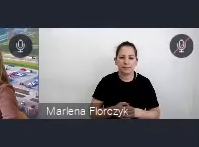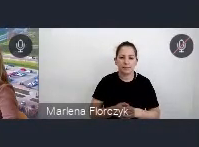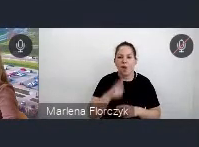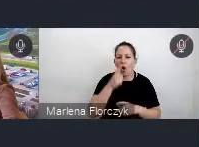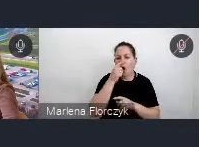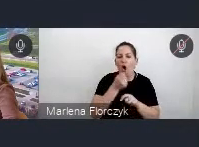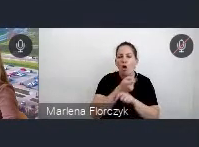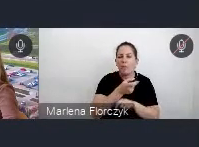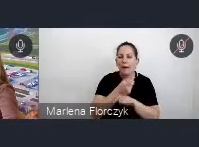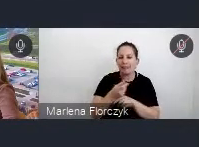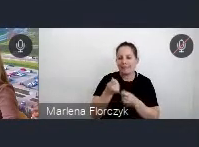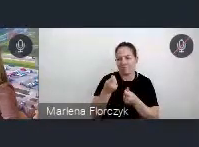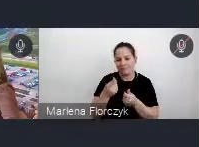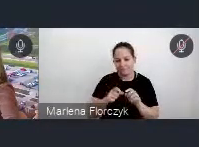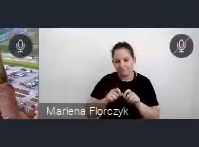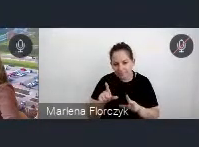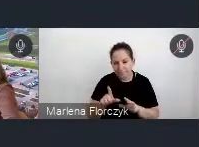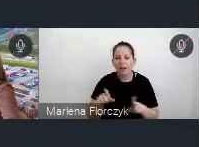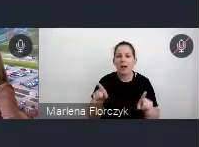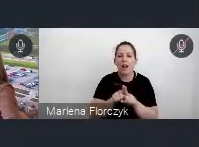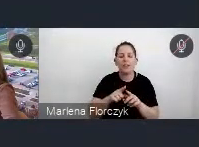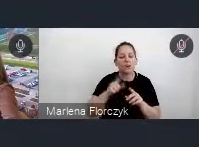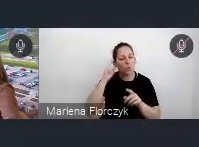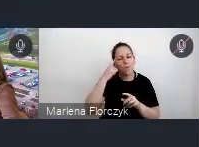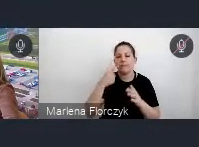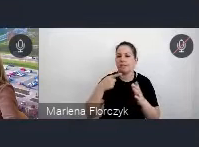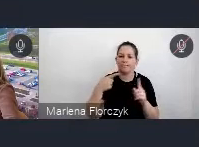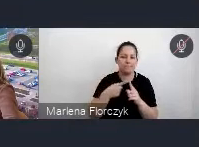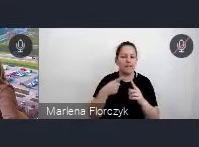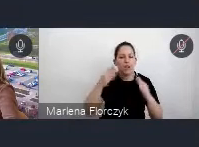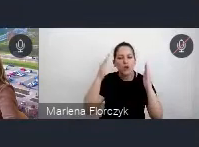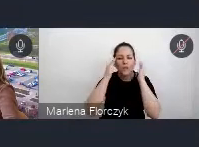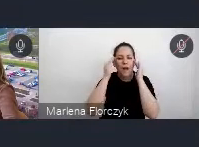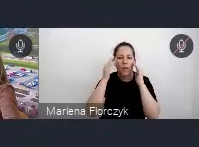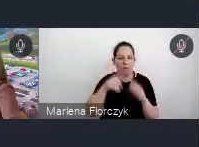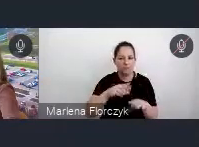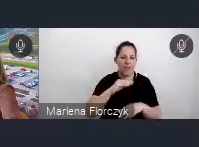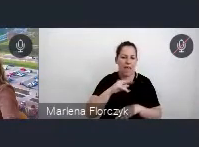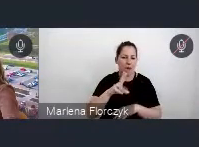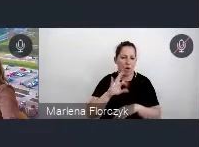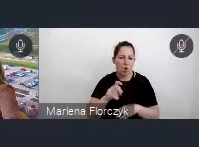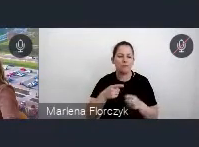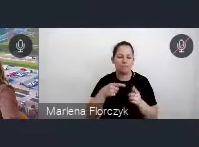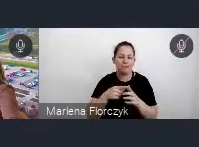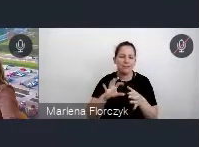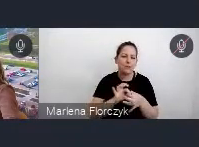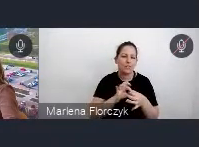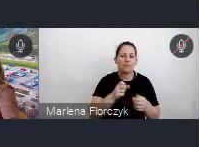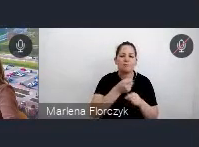ale przede wszystkim budowanie świadomości tej ekologicznej związanej z segregacją odpadów.